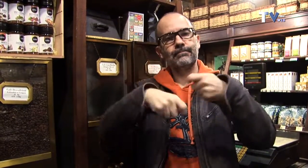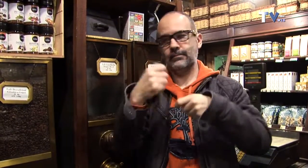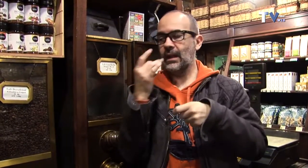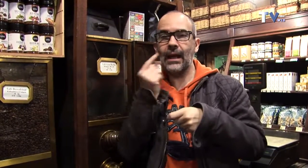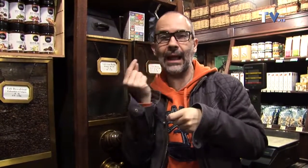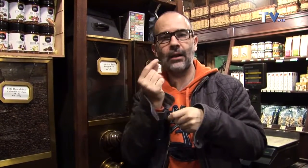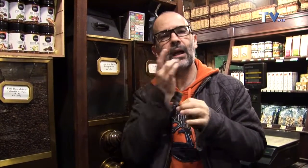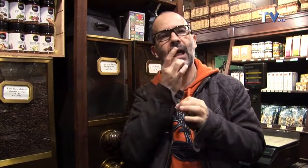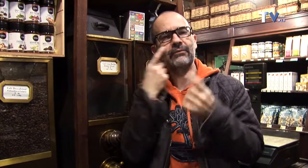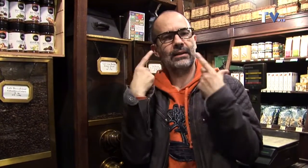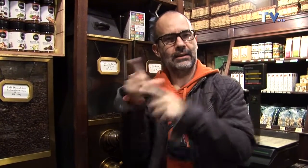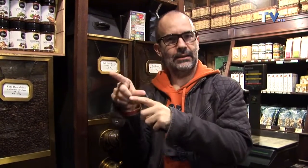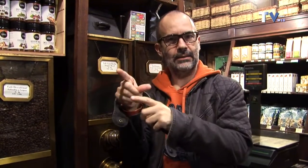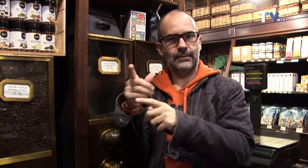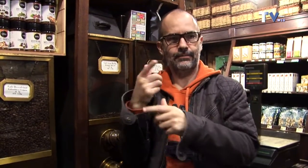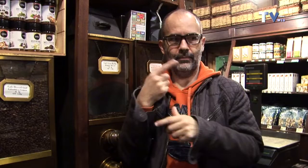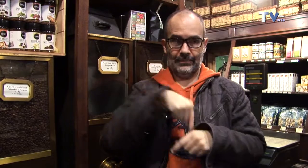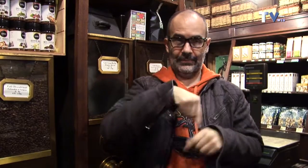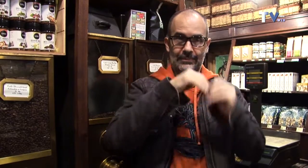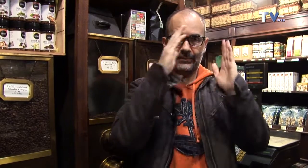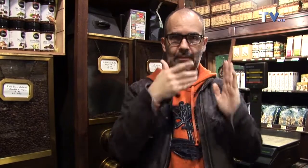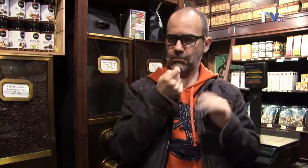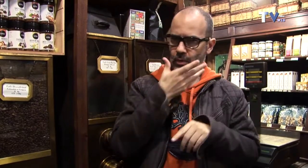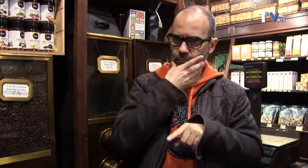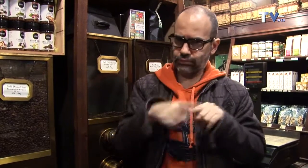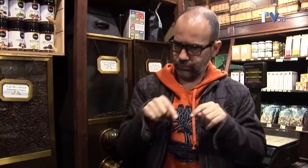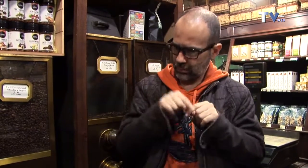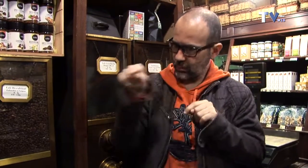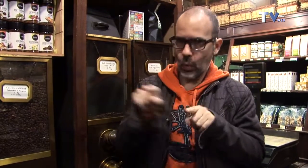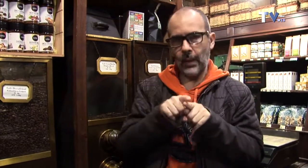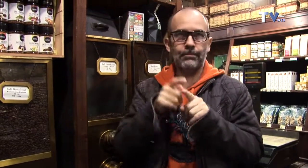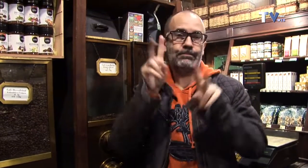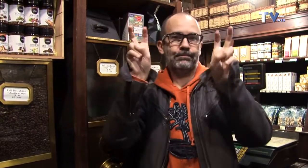y montó su propio negocio de café a la calle de al lado.